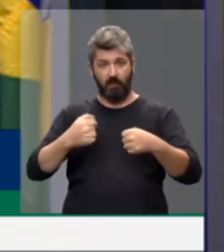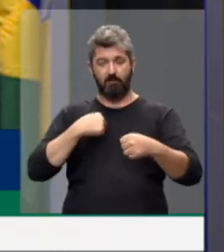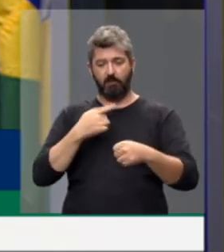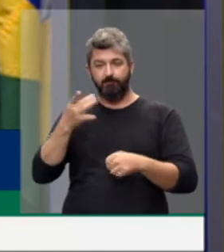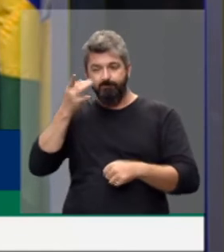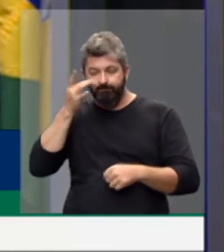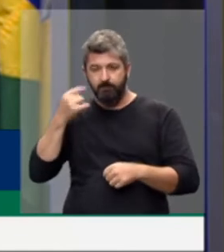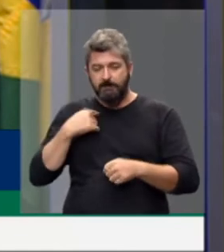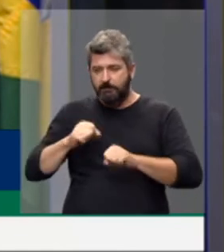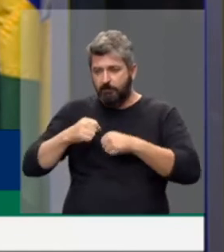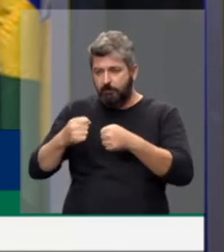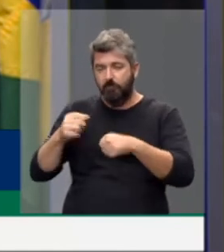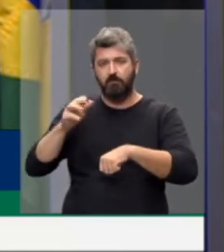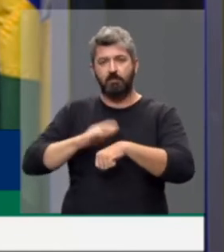DELES. NO ACRE NÃO FOI POR FALTA DE ESFORÇO DA BANCADA